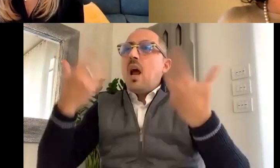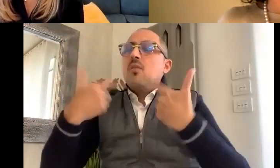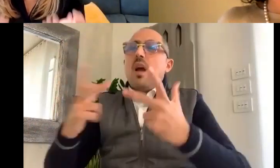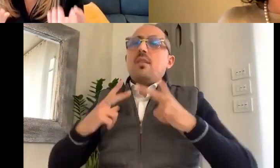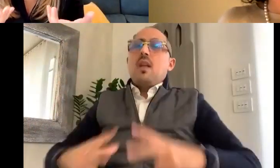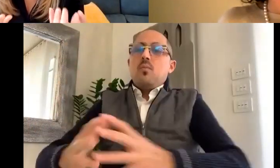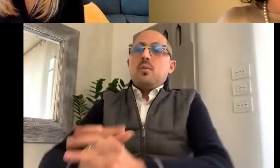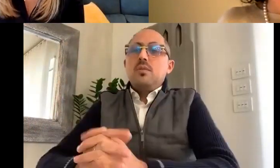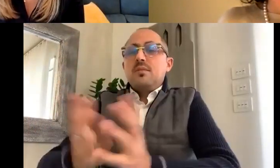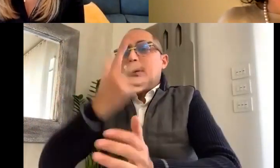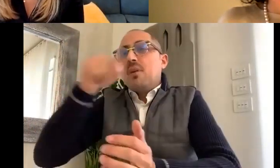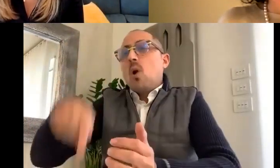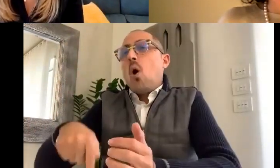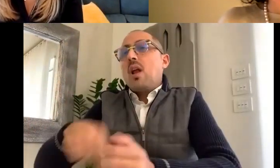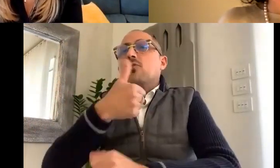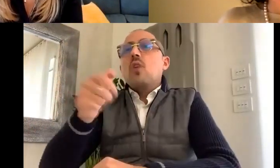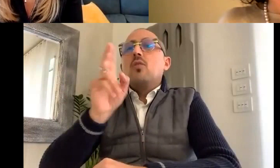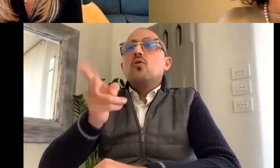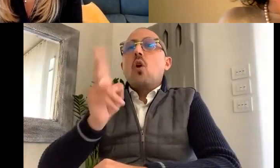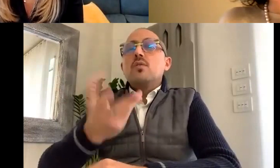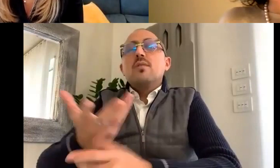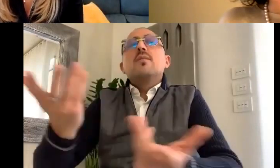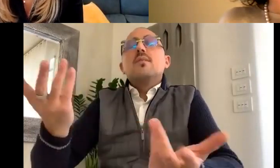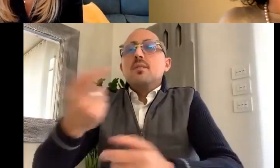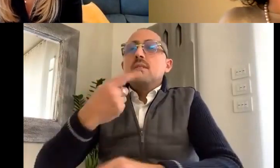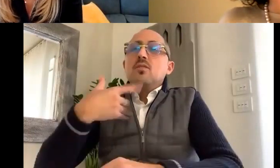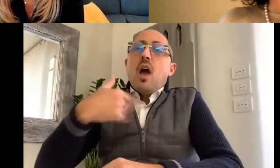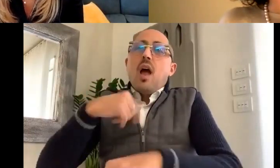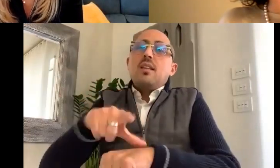in modo consistente per i sordi è veramente opportuno perché altrimenti non riescono ad avere